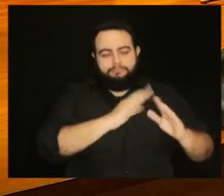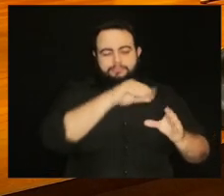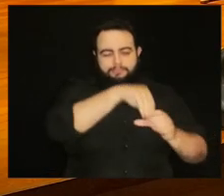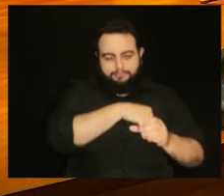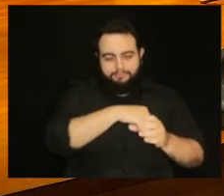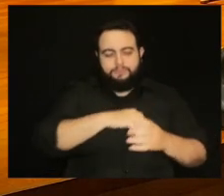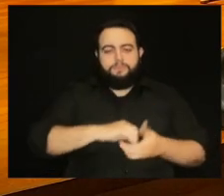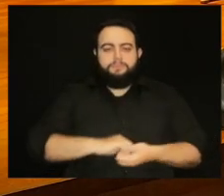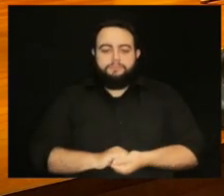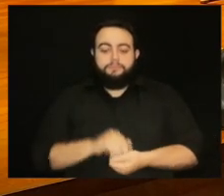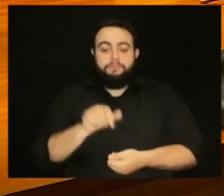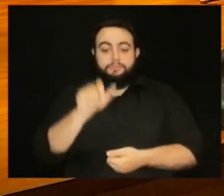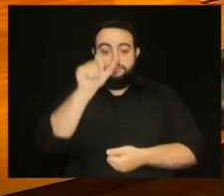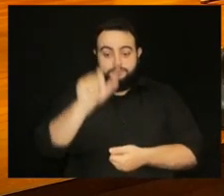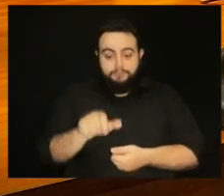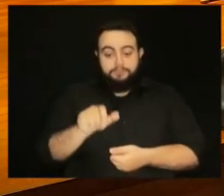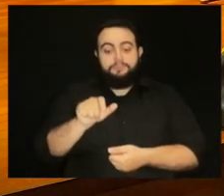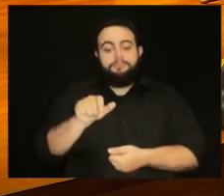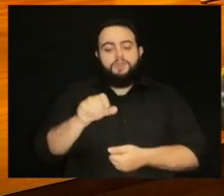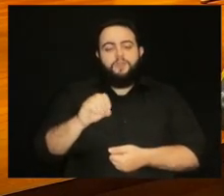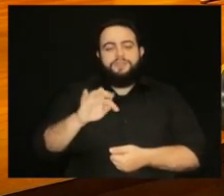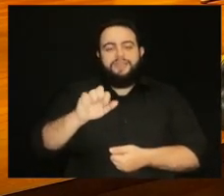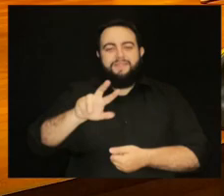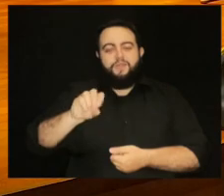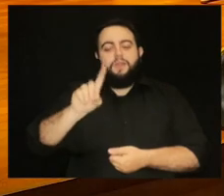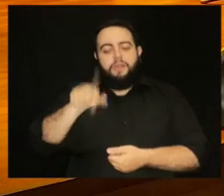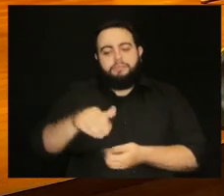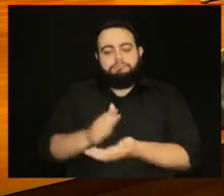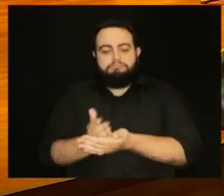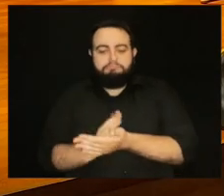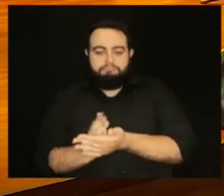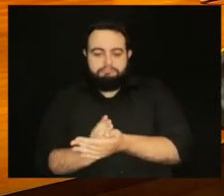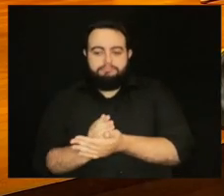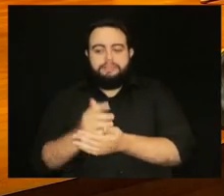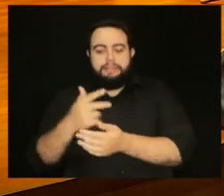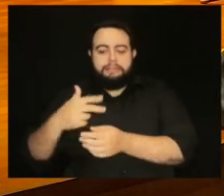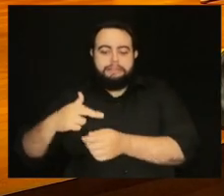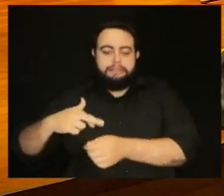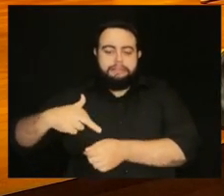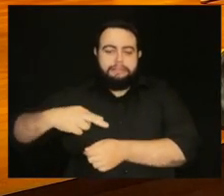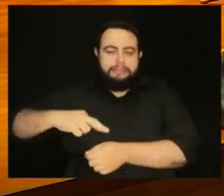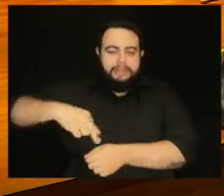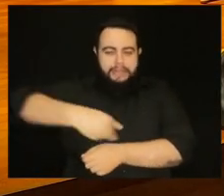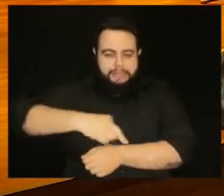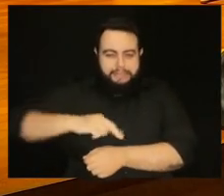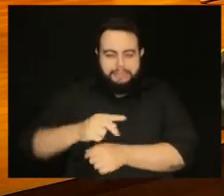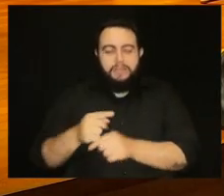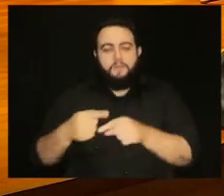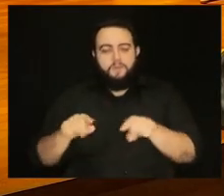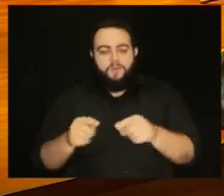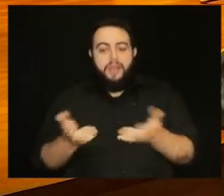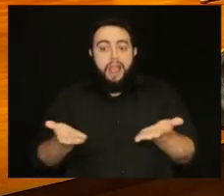inequivocamente brasileira. E agora sim eu chamo para este palco Giovanni Berti, meu compadre grande